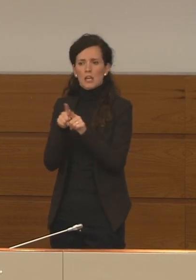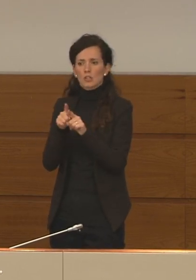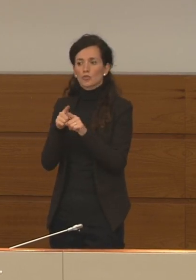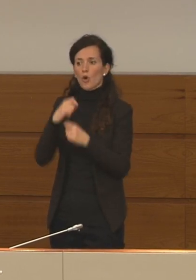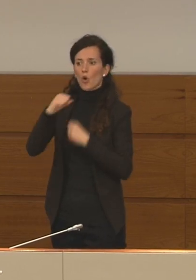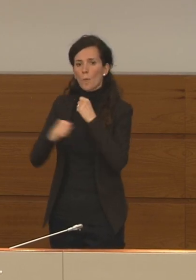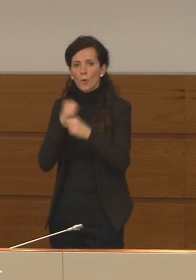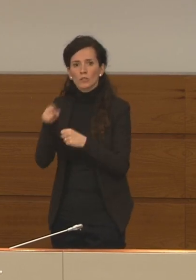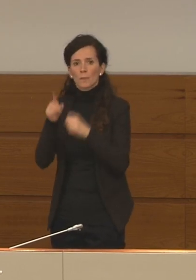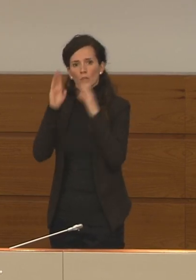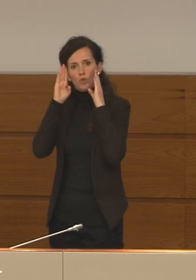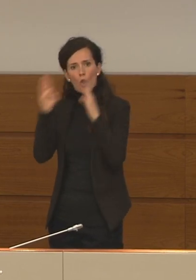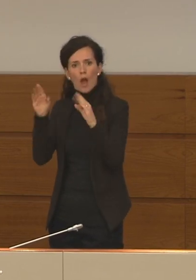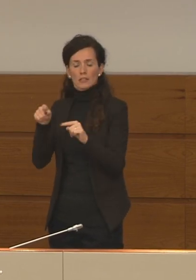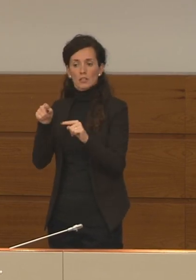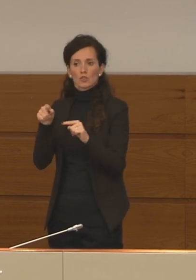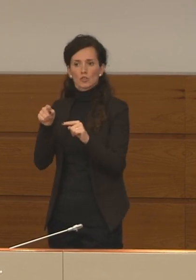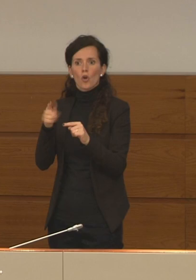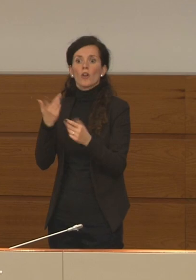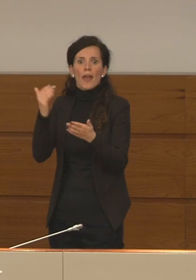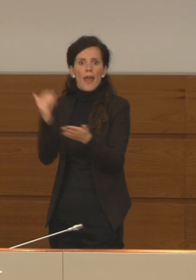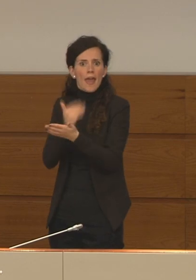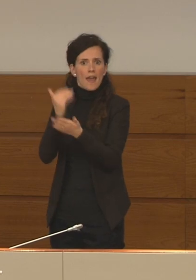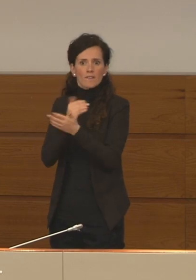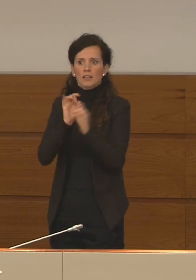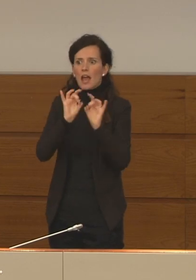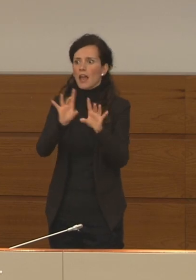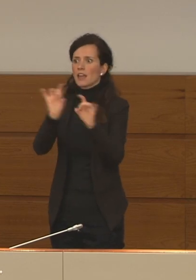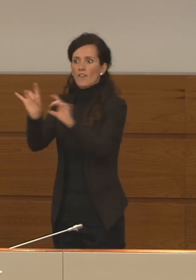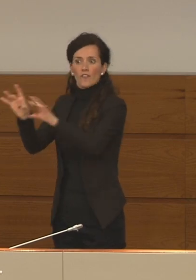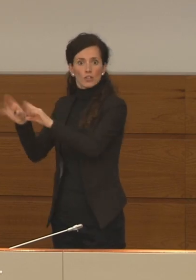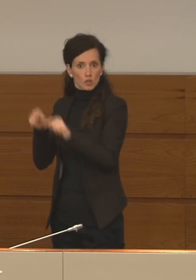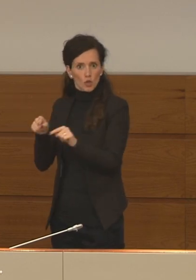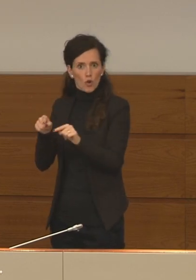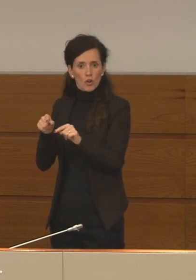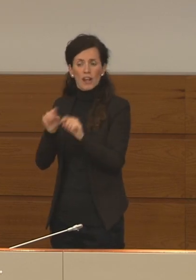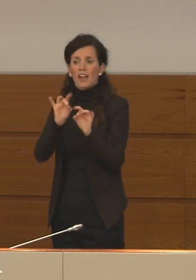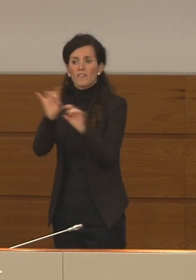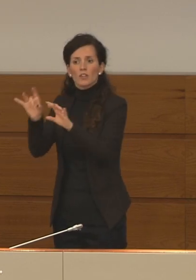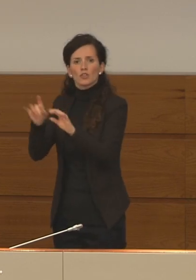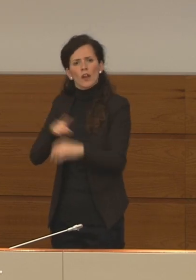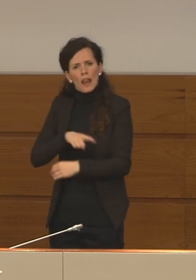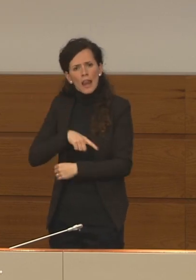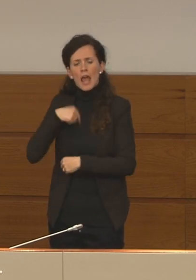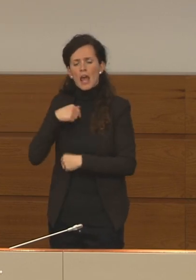modo che l'infezione si diffonda più lentamente e questo consente